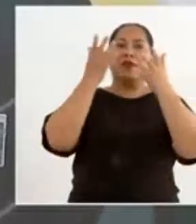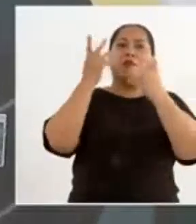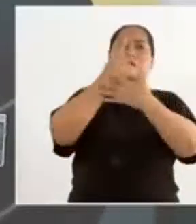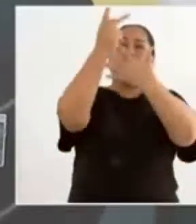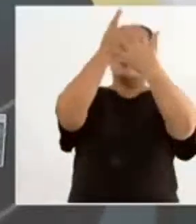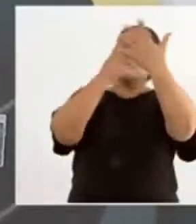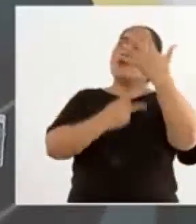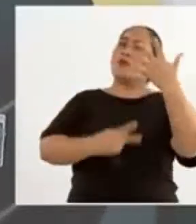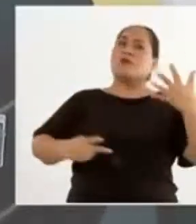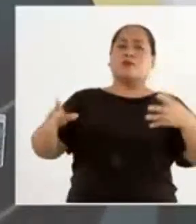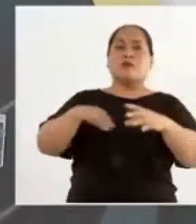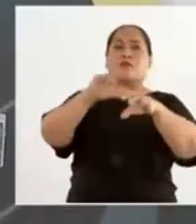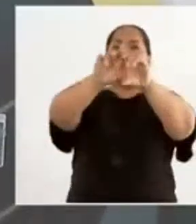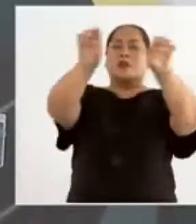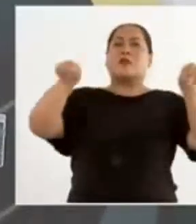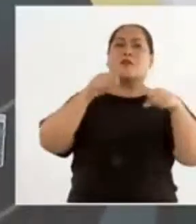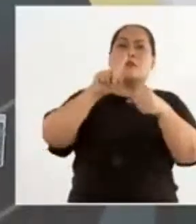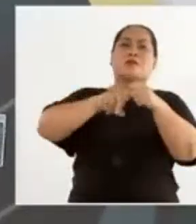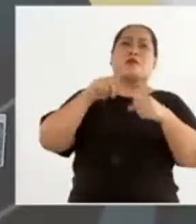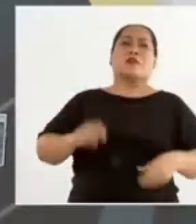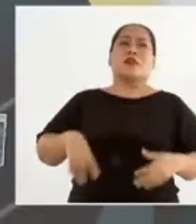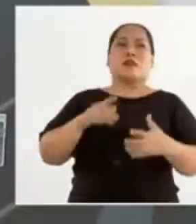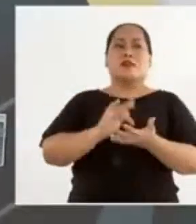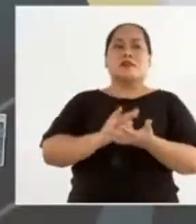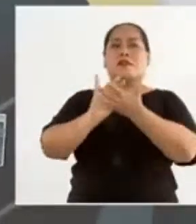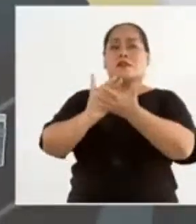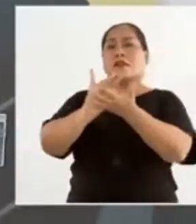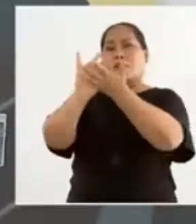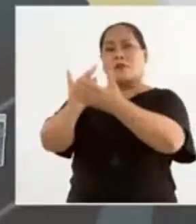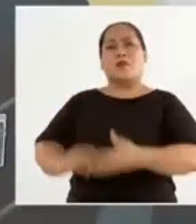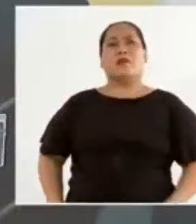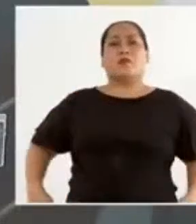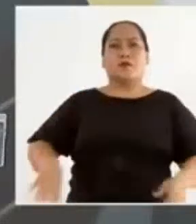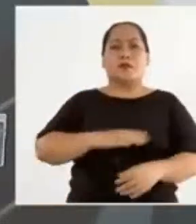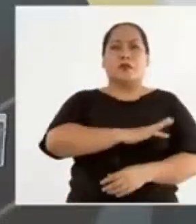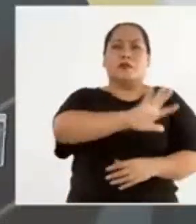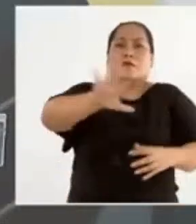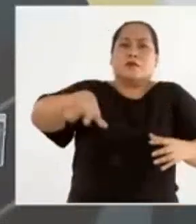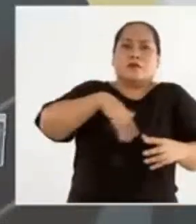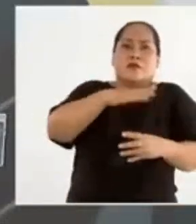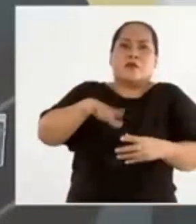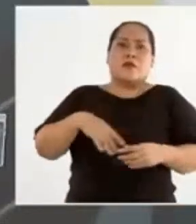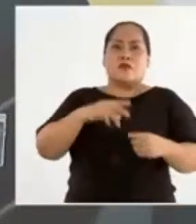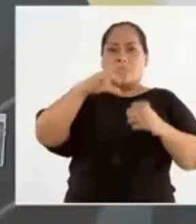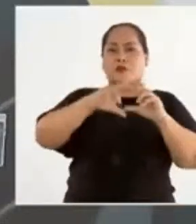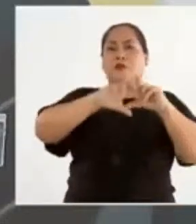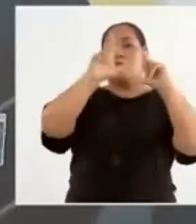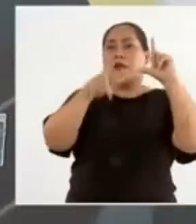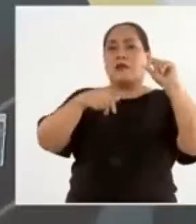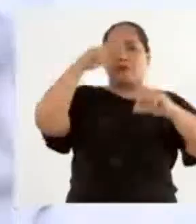han cambiado la vida de millones de mexicanas y mexicanos, sino que ahora son derechos universales